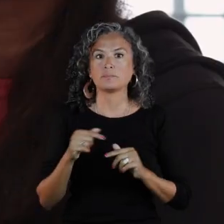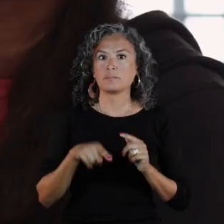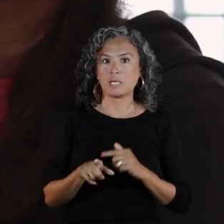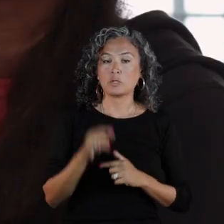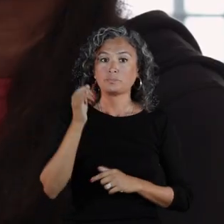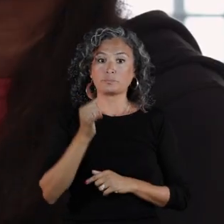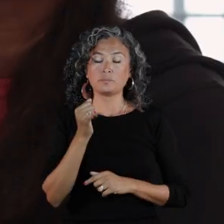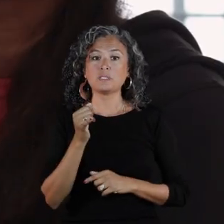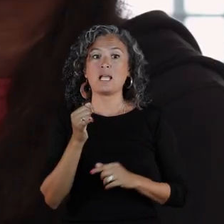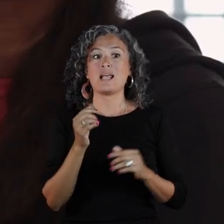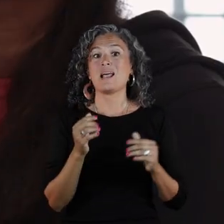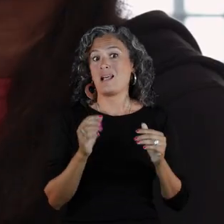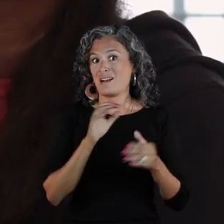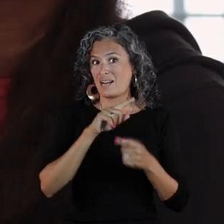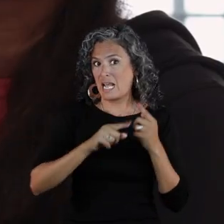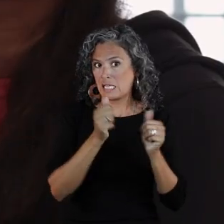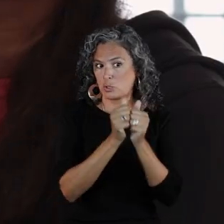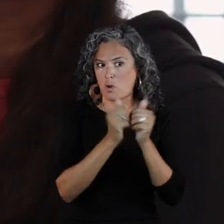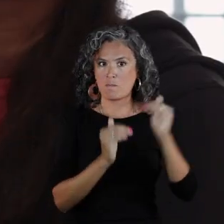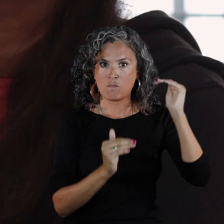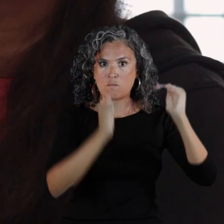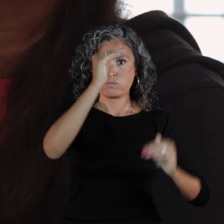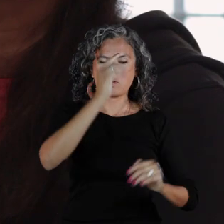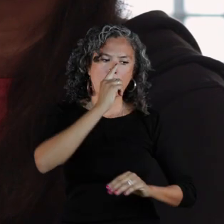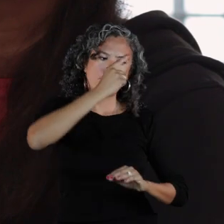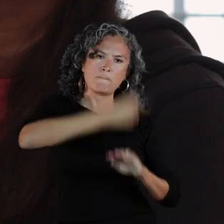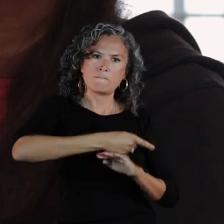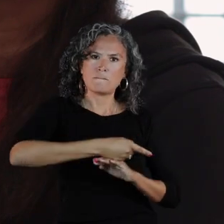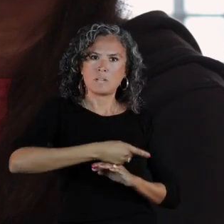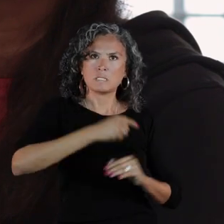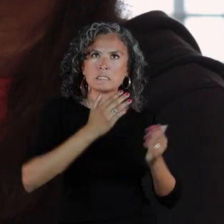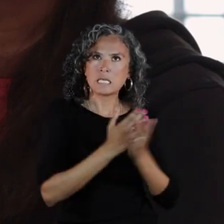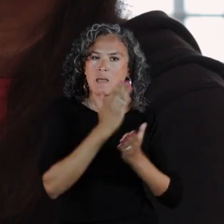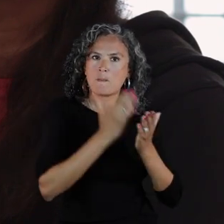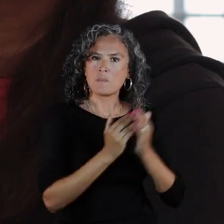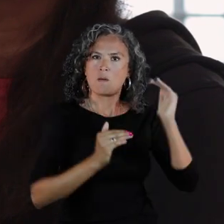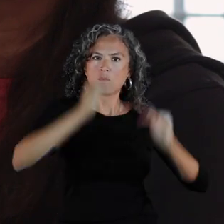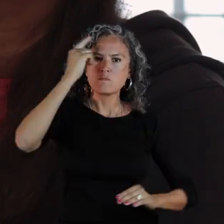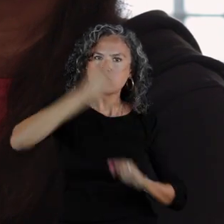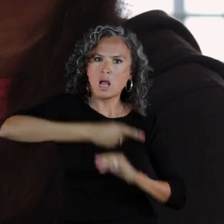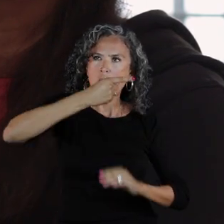Si hay una relación de asimetría de poder donde sistemáticamente es uno que se impone